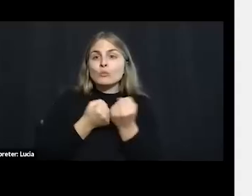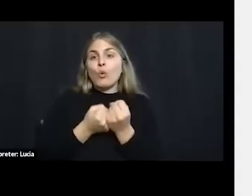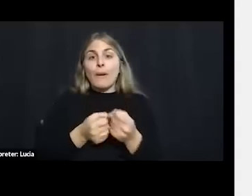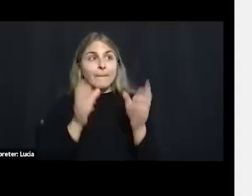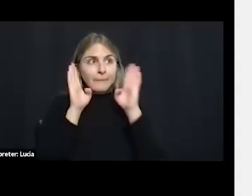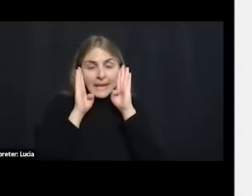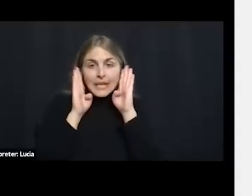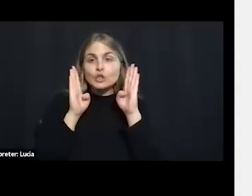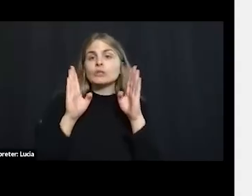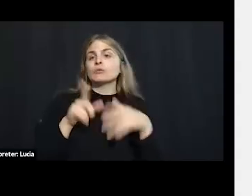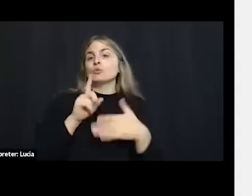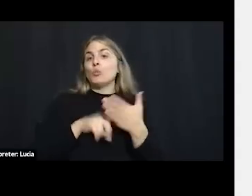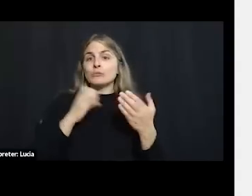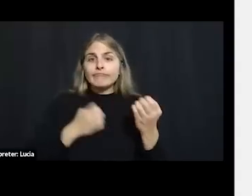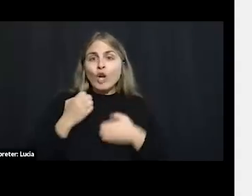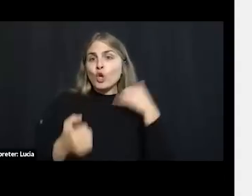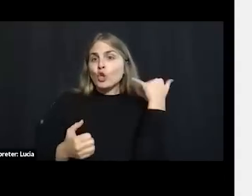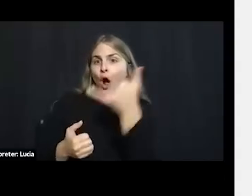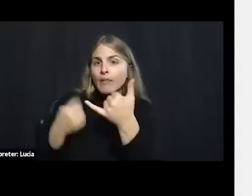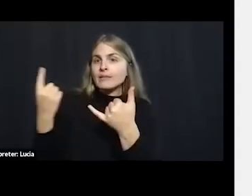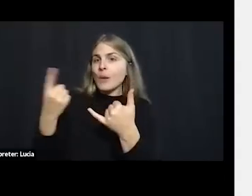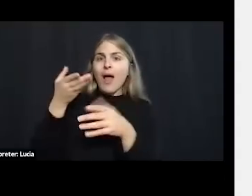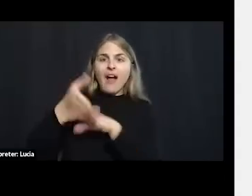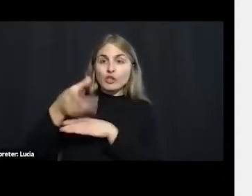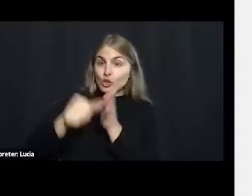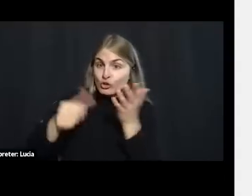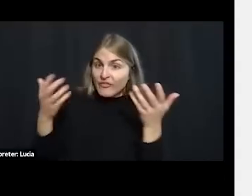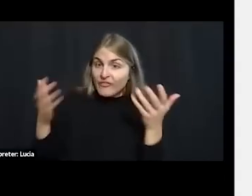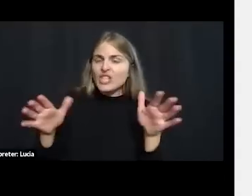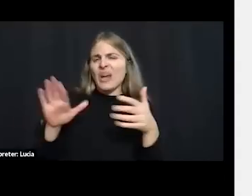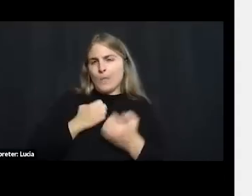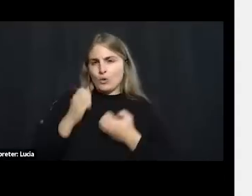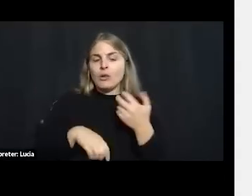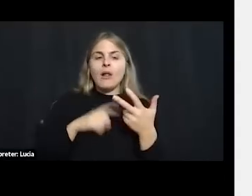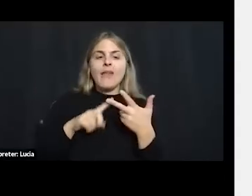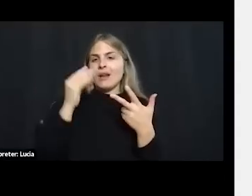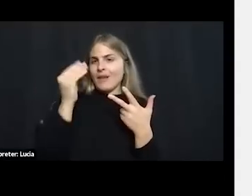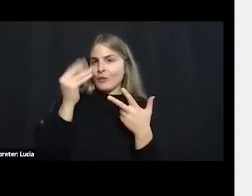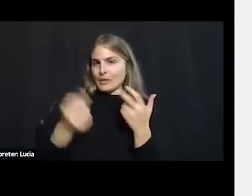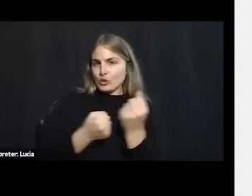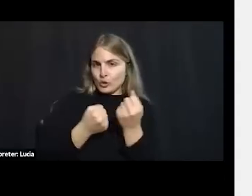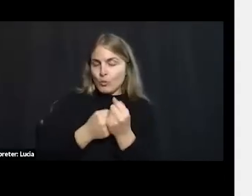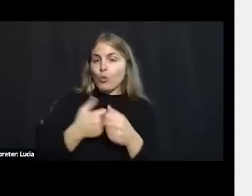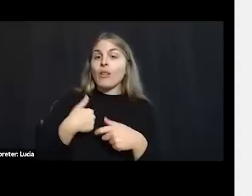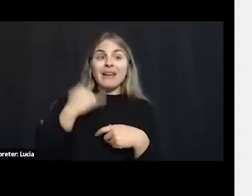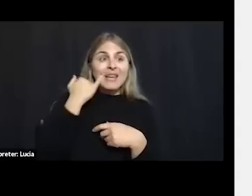llamar a una persona después de un procedimiento quirúrgico. Y por último el apoyo informativo, como dirigir a los participantes a otros recursos de salud